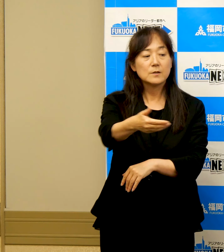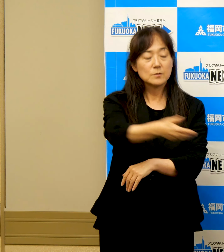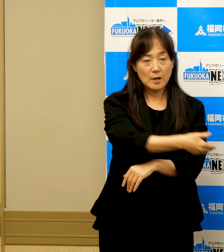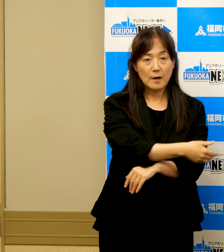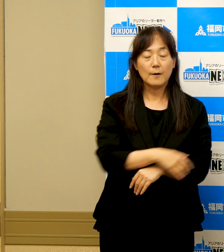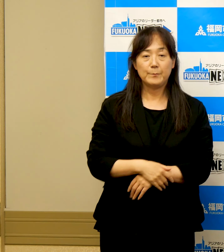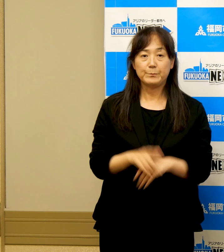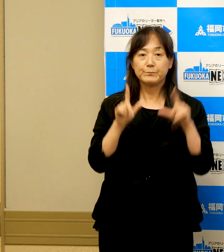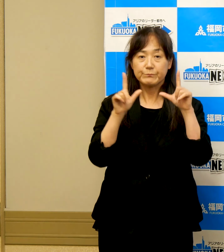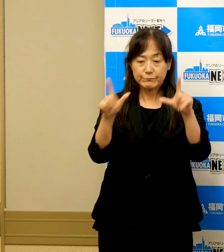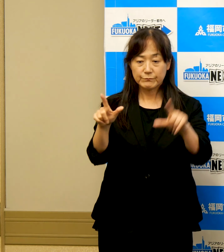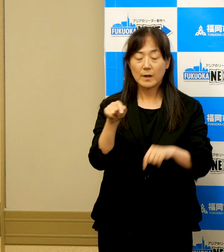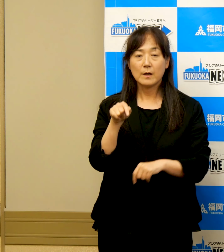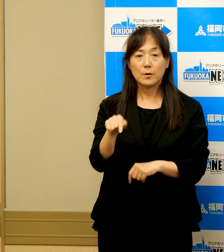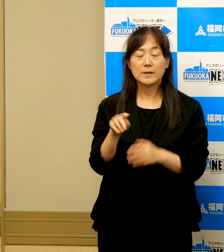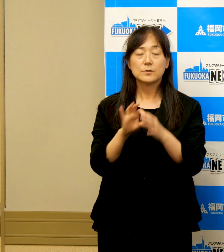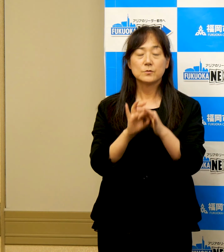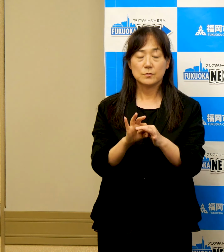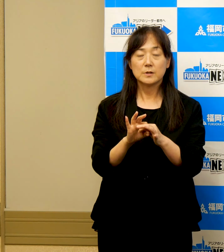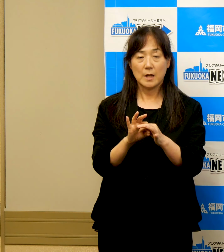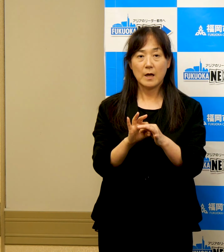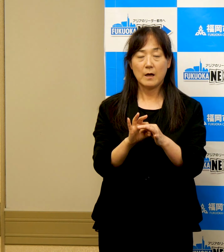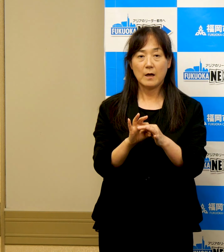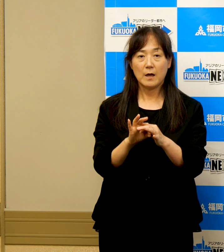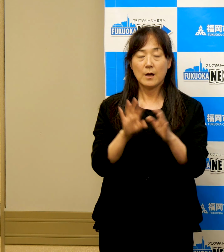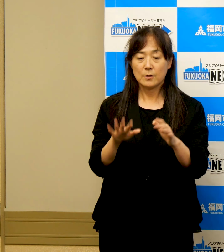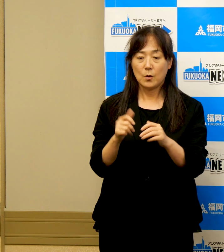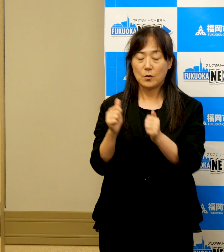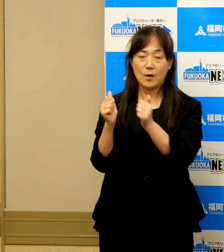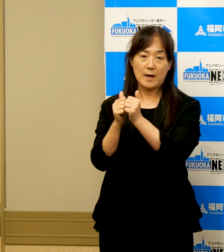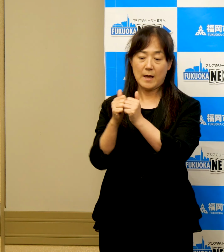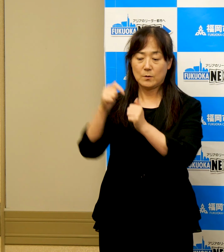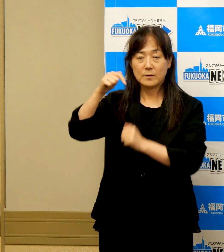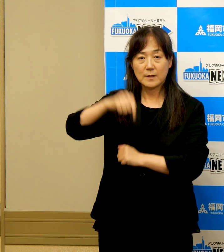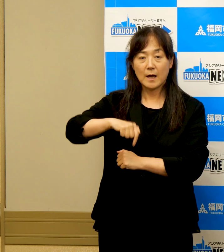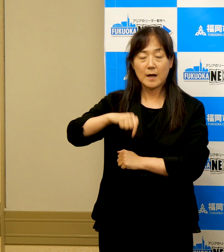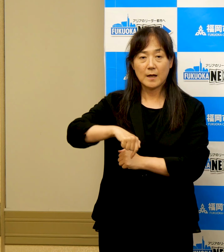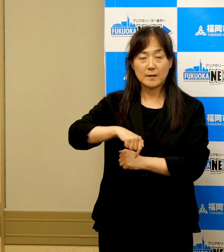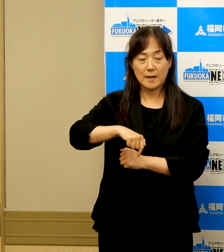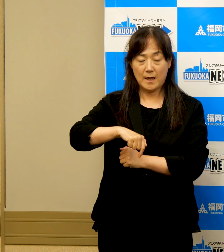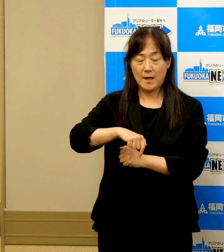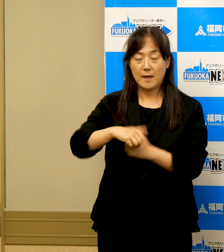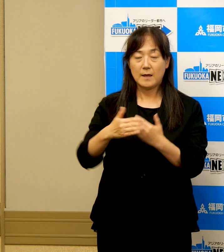(市長)はい これについてまさに 今日の検討会議の中で話になりましたので